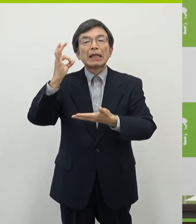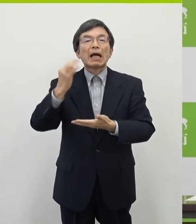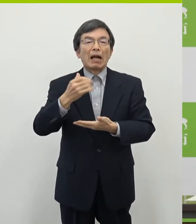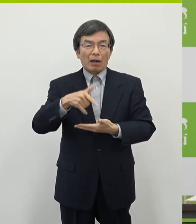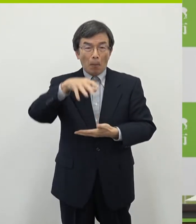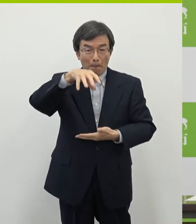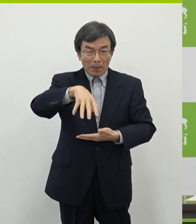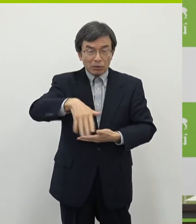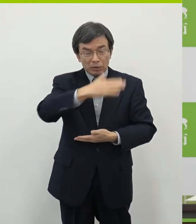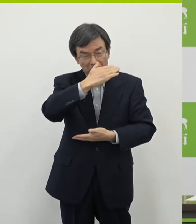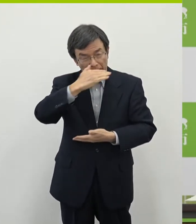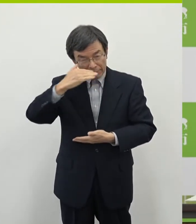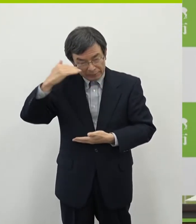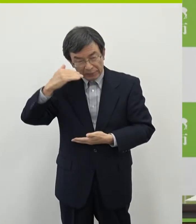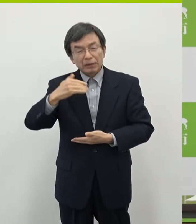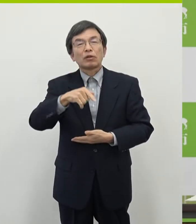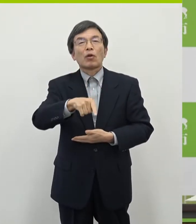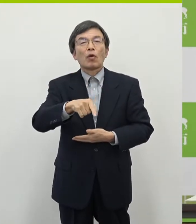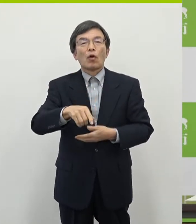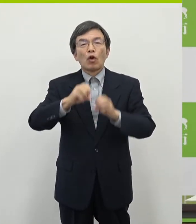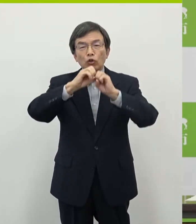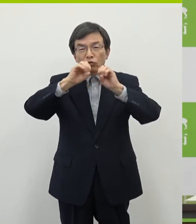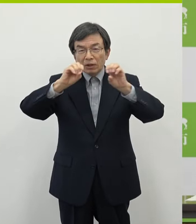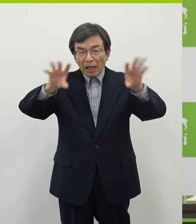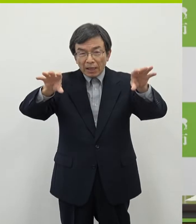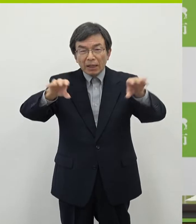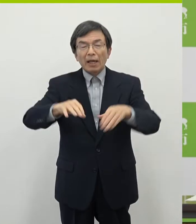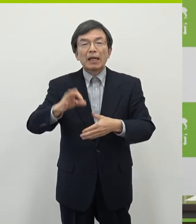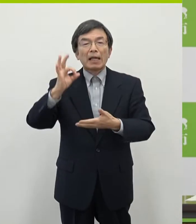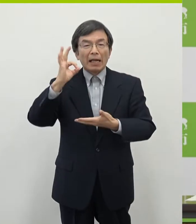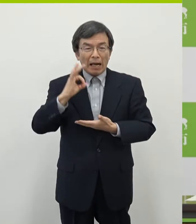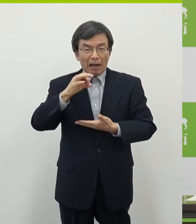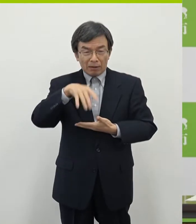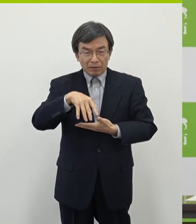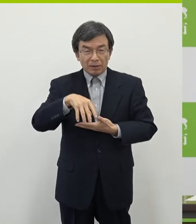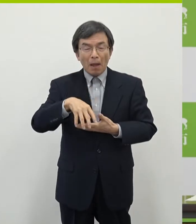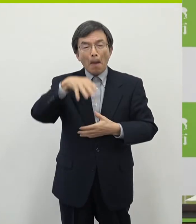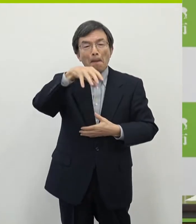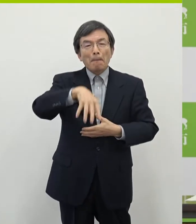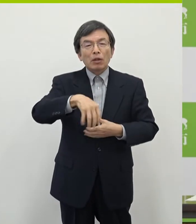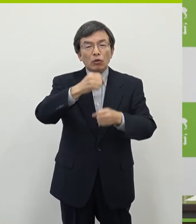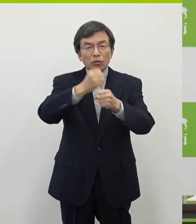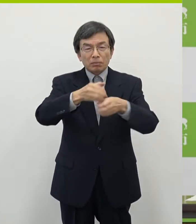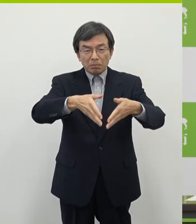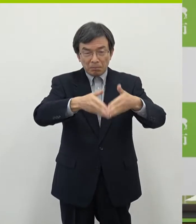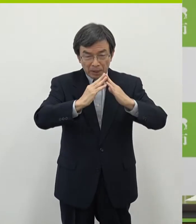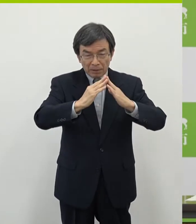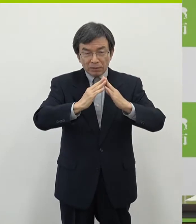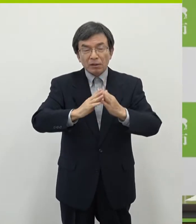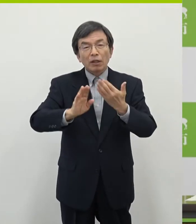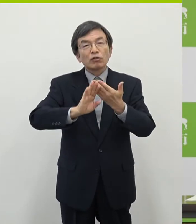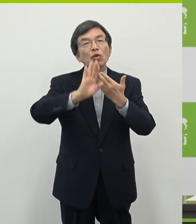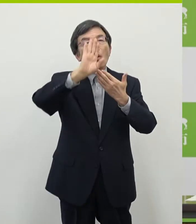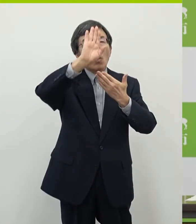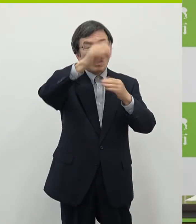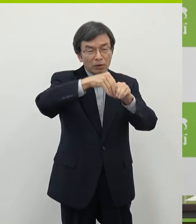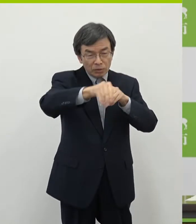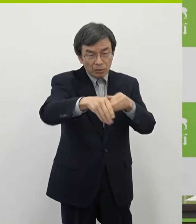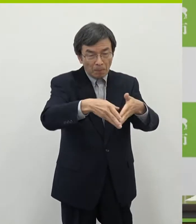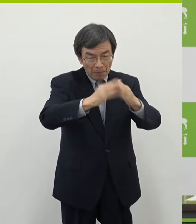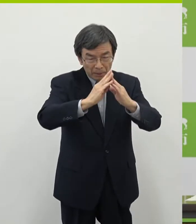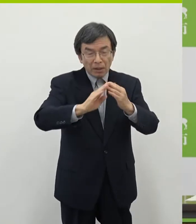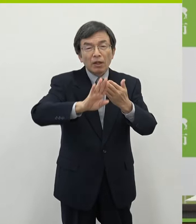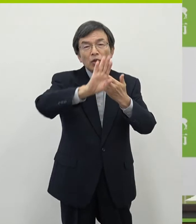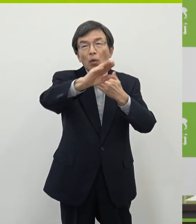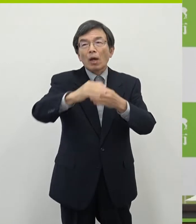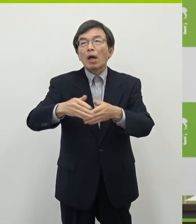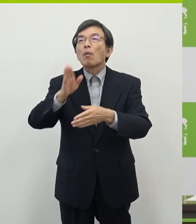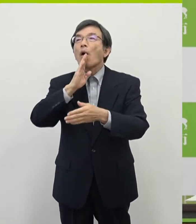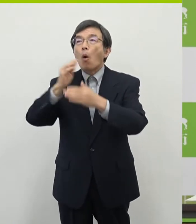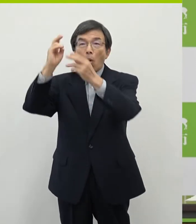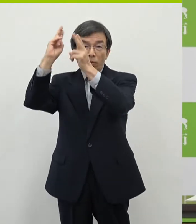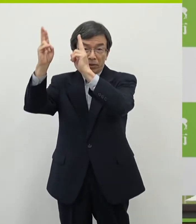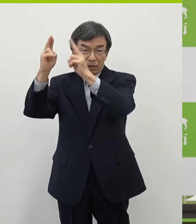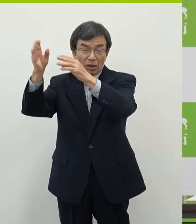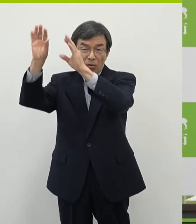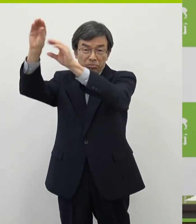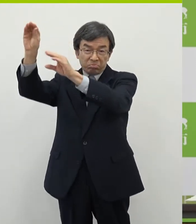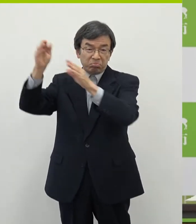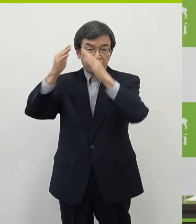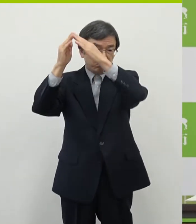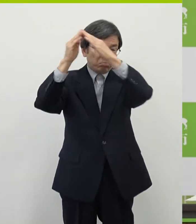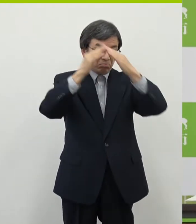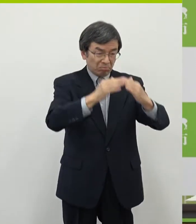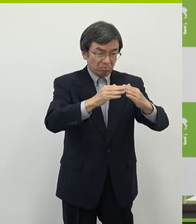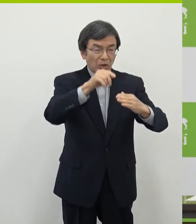奈良の立地の素晴らしさをしっかりと訴えて奈良に拠点をまずは移していただくと将来的にはあの奈良に まあ本社を持ってきてくれていただくということも大変重要かなというふうに思っております